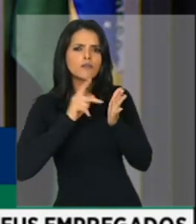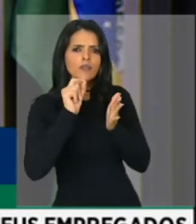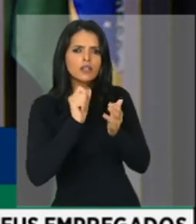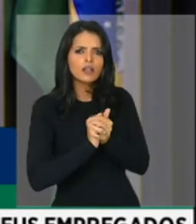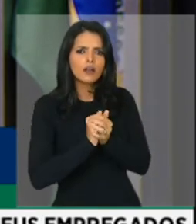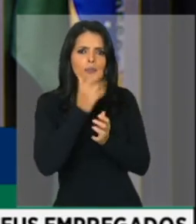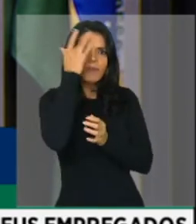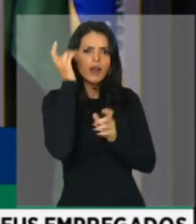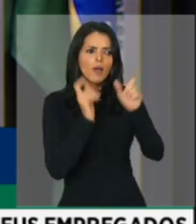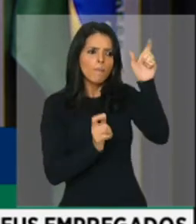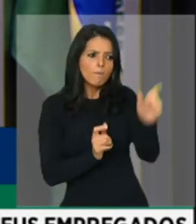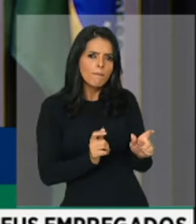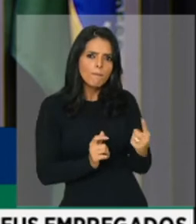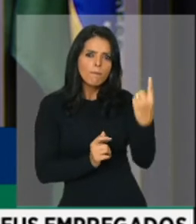DIZER QUE... TEM UMA PESSOA QUE PARECE ESTAR NA CONTRAMÃO